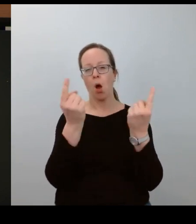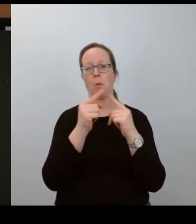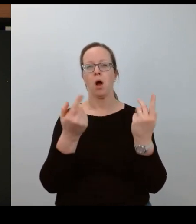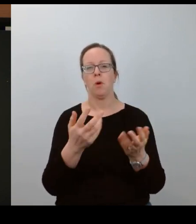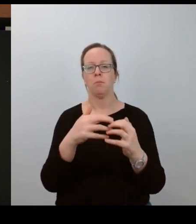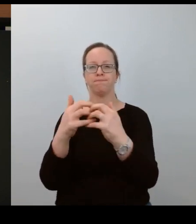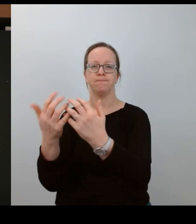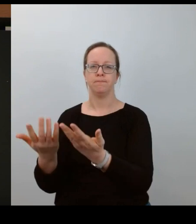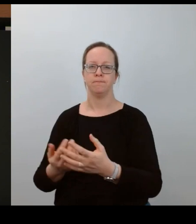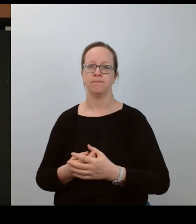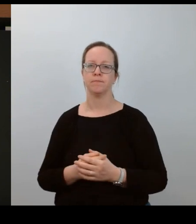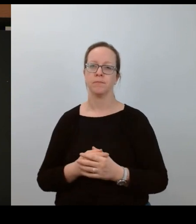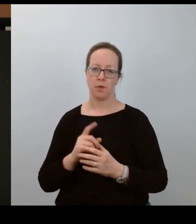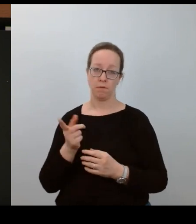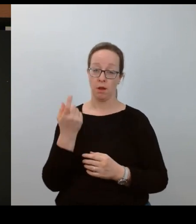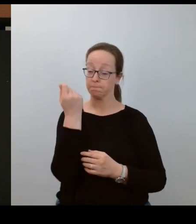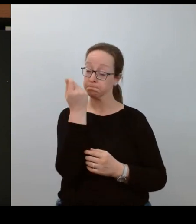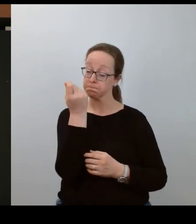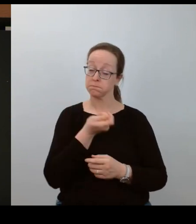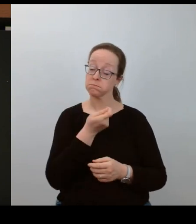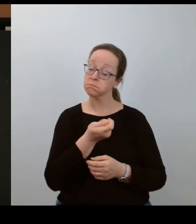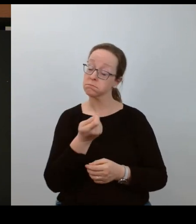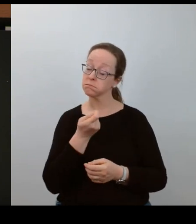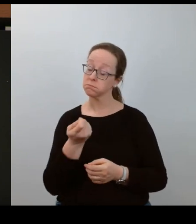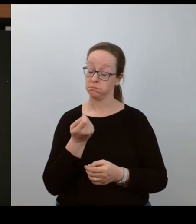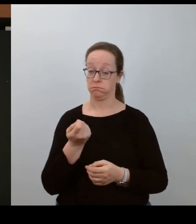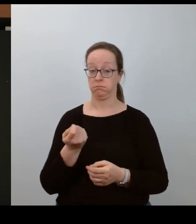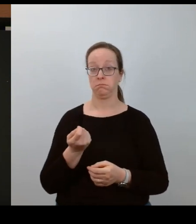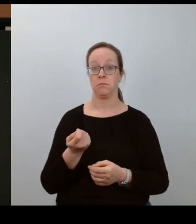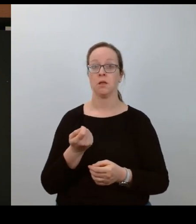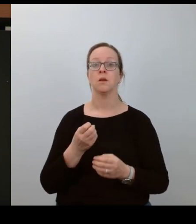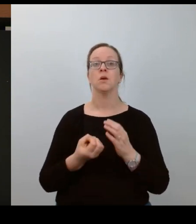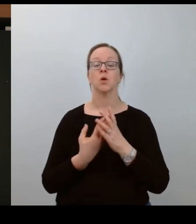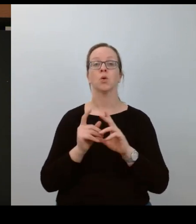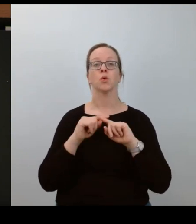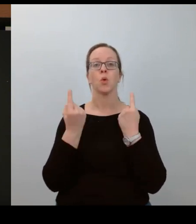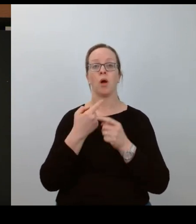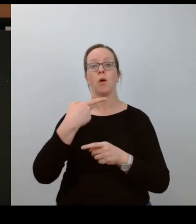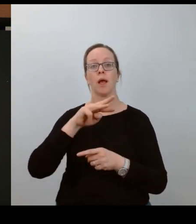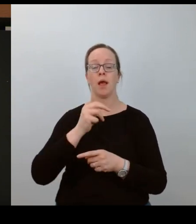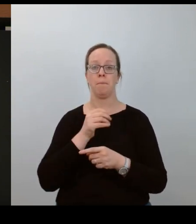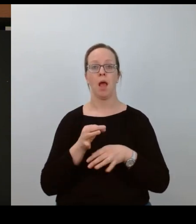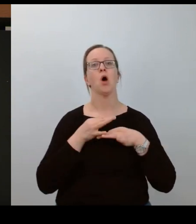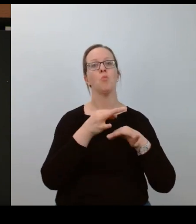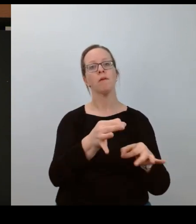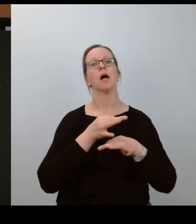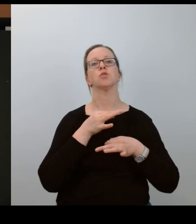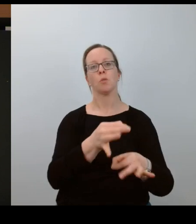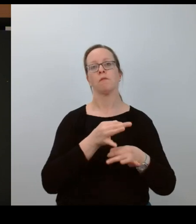Staffelmieten vereinbart werden und dass sich die Aussicht auf angekündigte Nutzungen um Monate verzögert.